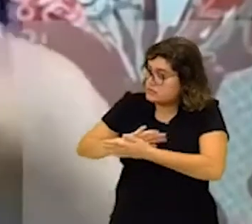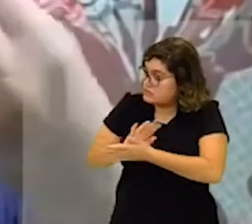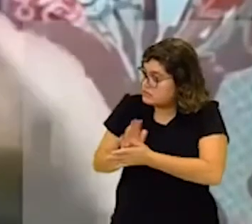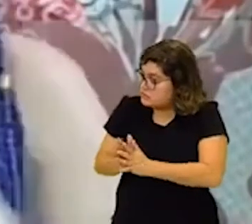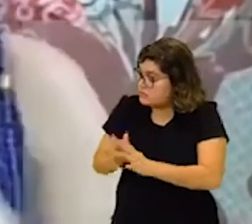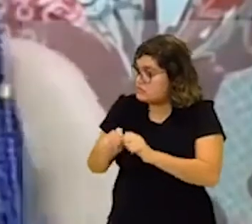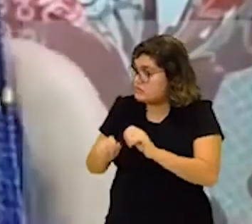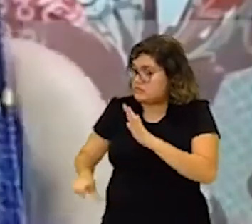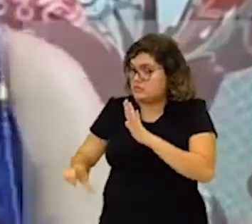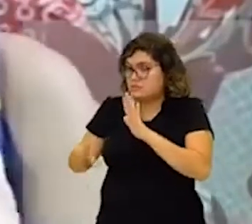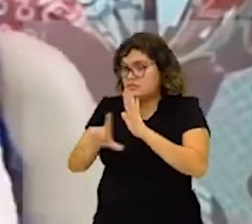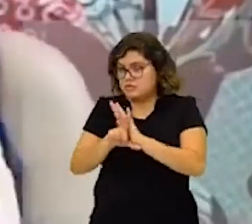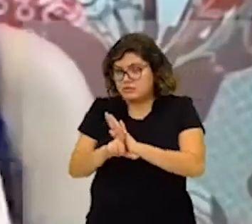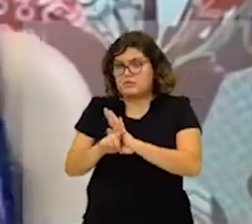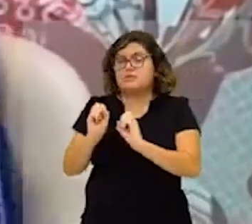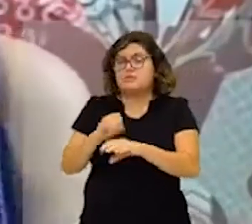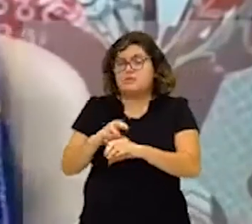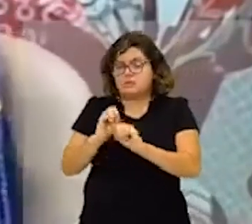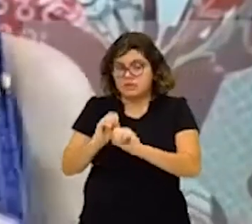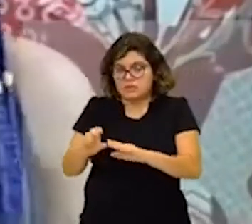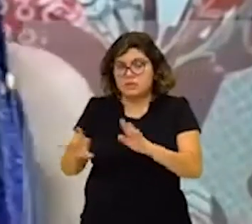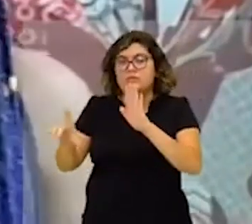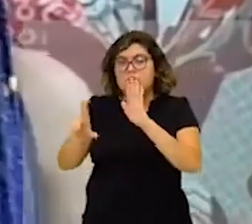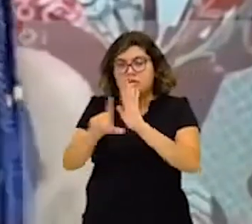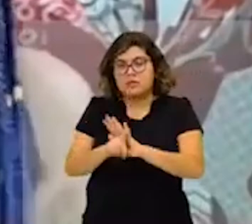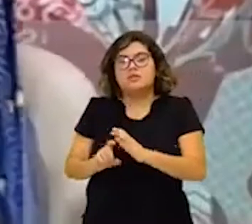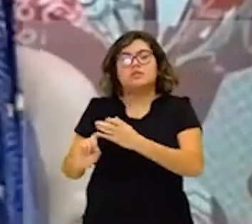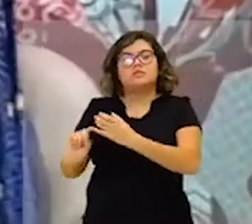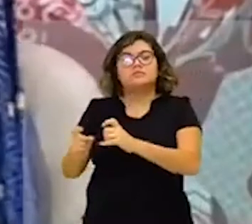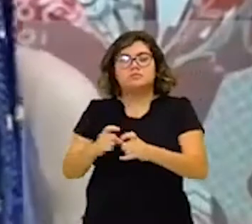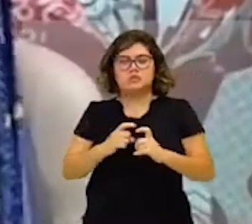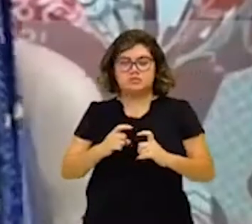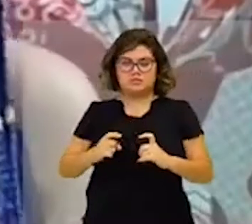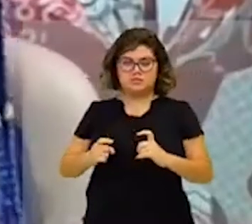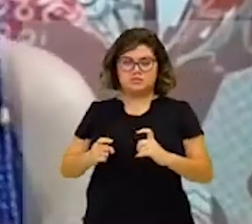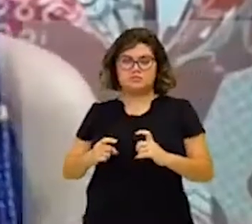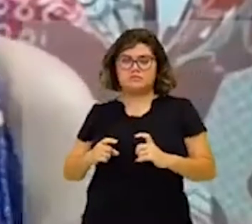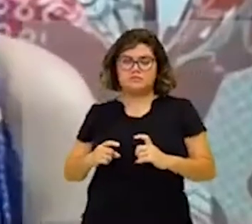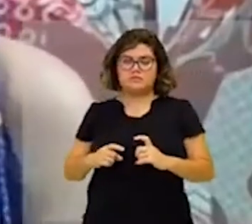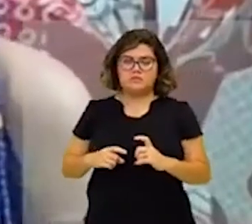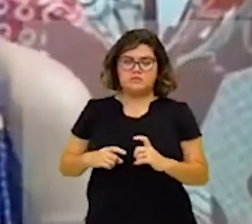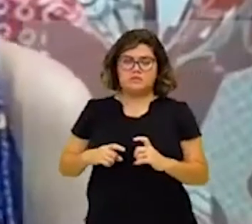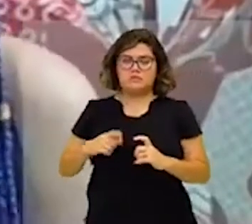Educacional uma legislação administrativa e queria mais e mais obstáculos para grupos vulneráveis